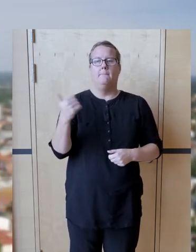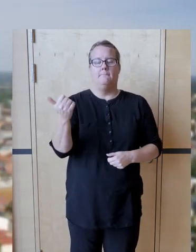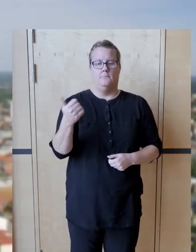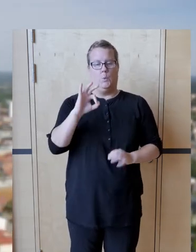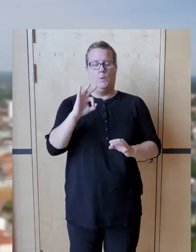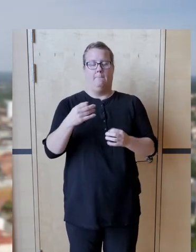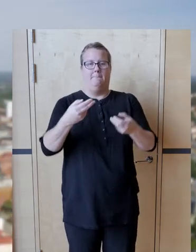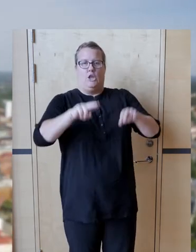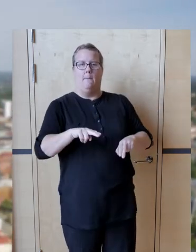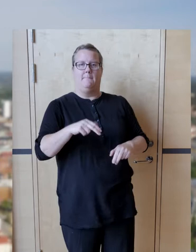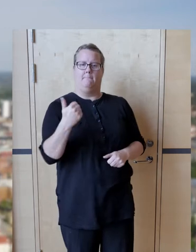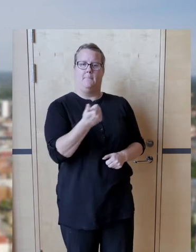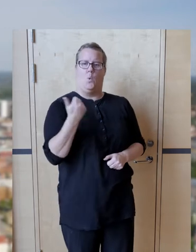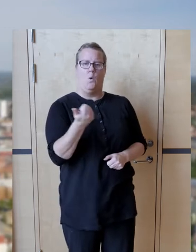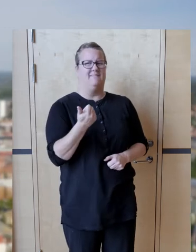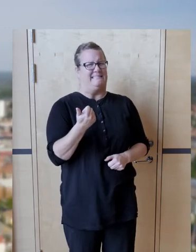Bygga i rätt tid kan jag tycka lite